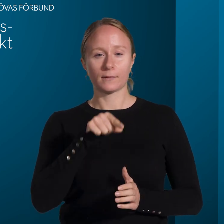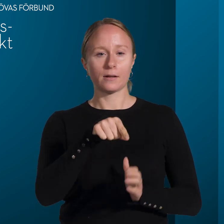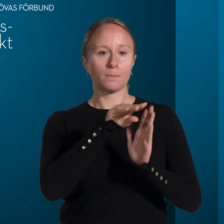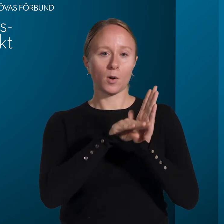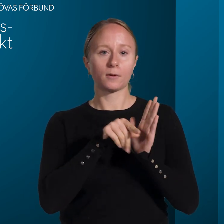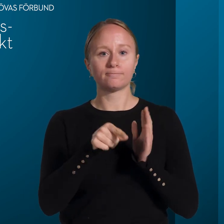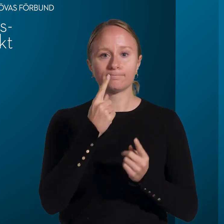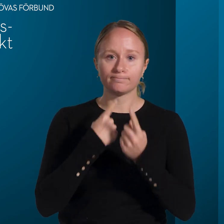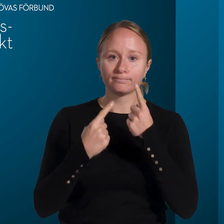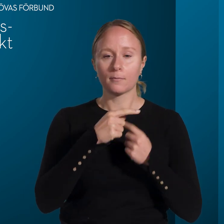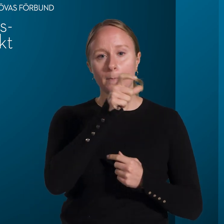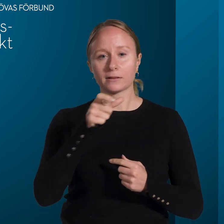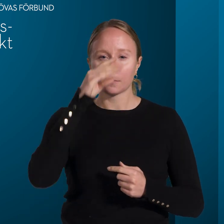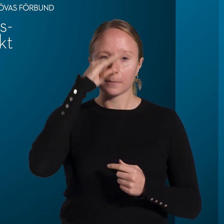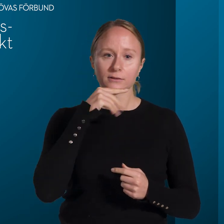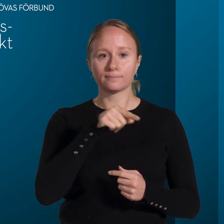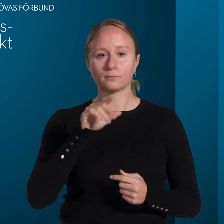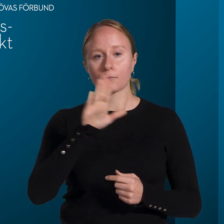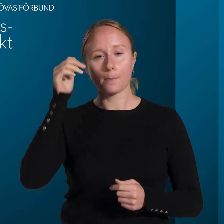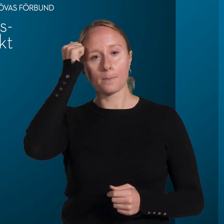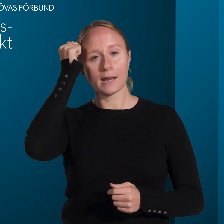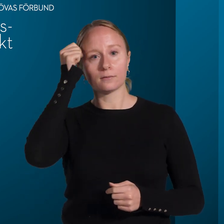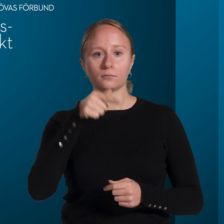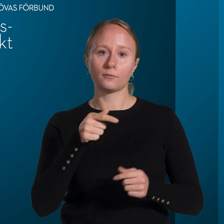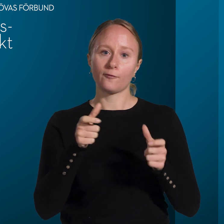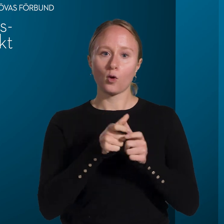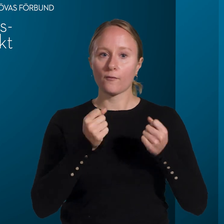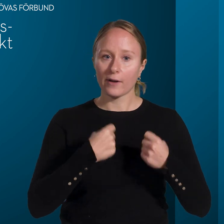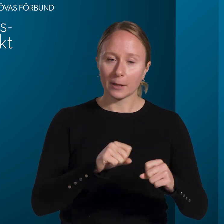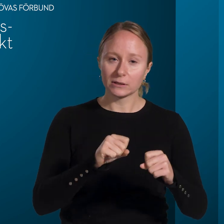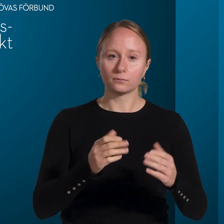I programmet diskuteras människors minnen från föreningsverksamheten -